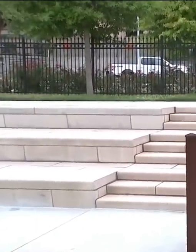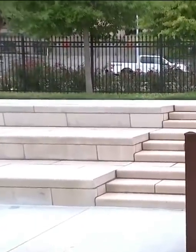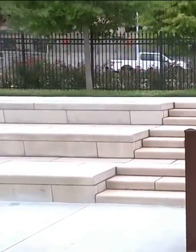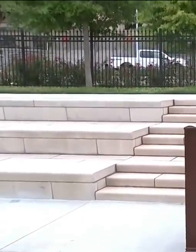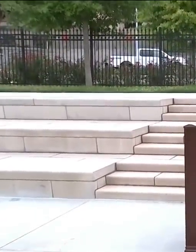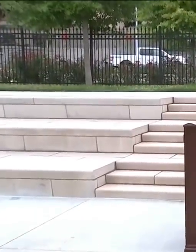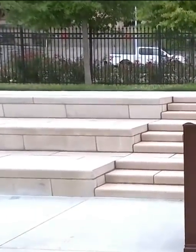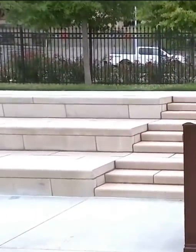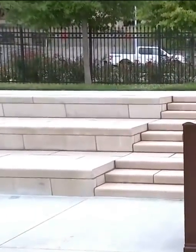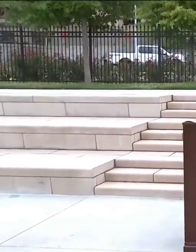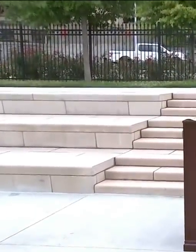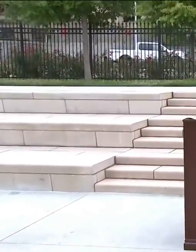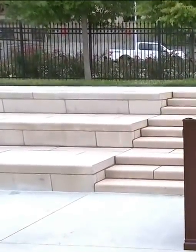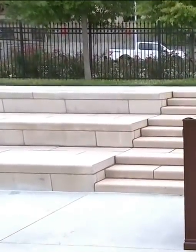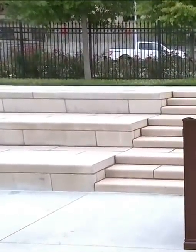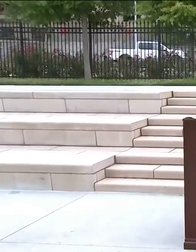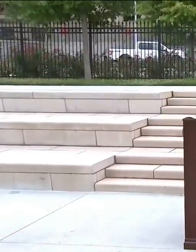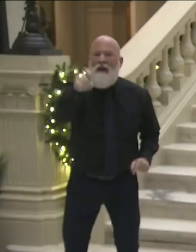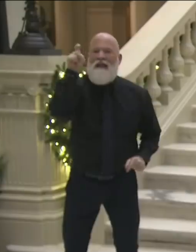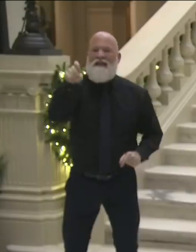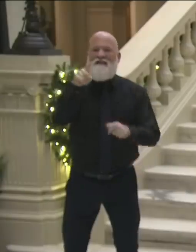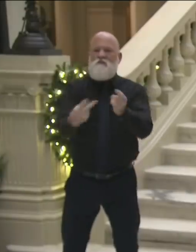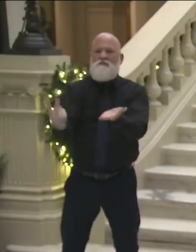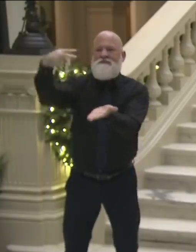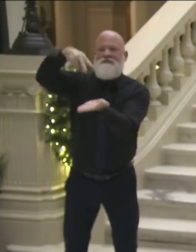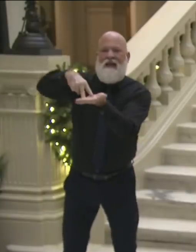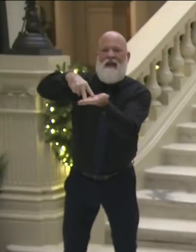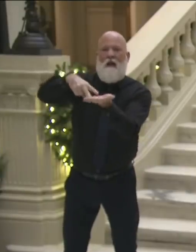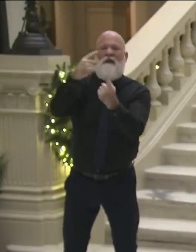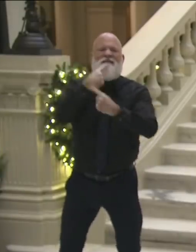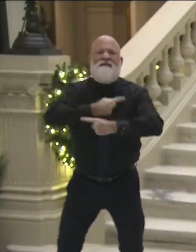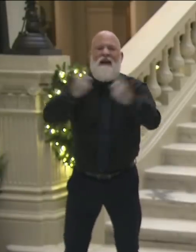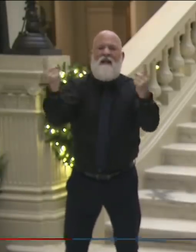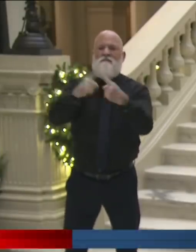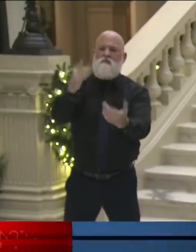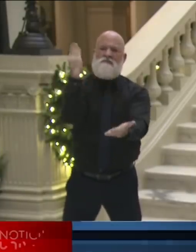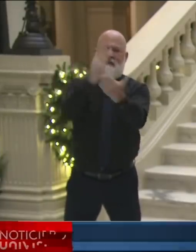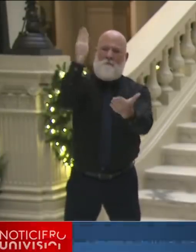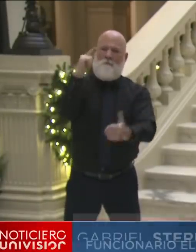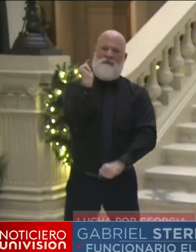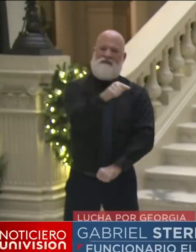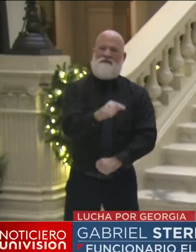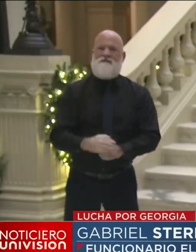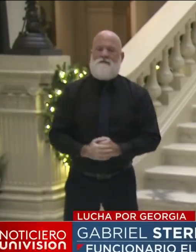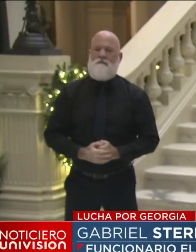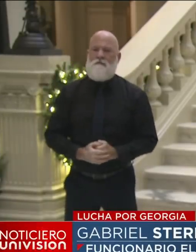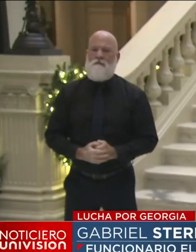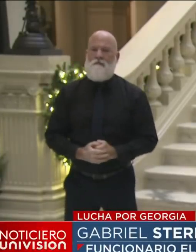LEGISLADORES ESTATALES PARA QUE REVIERTAN EL RESULTADO DE LAS ELECCIONES. TAMBÉN LLAMO